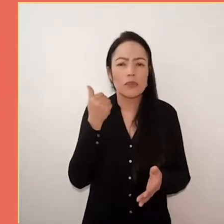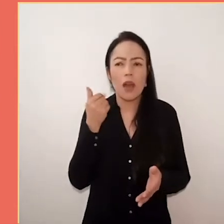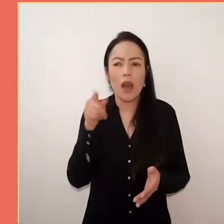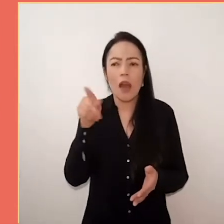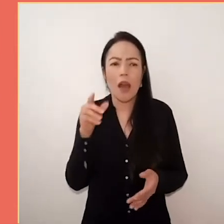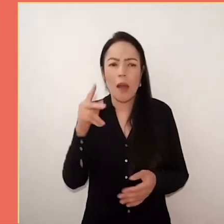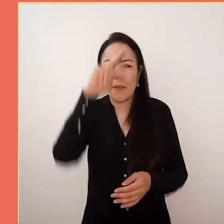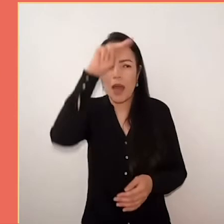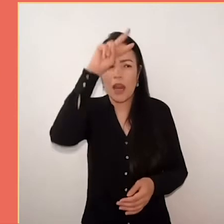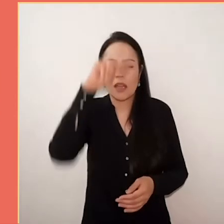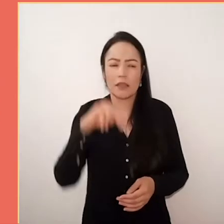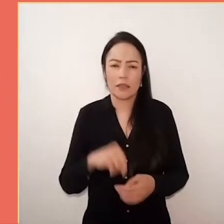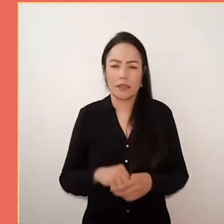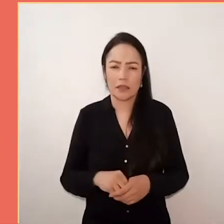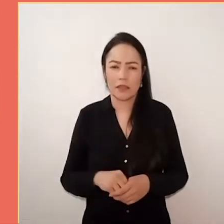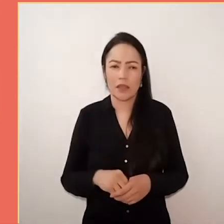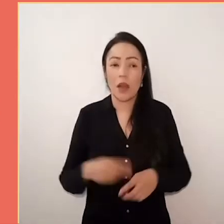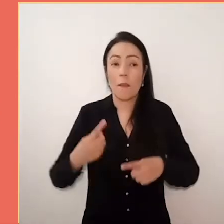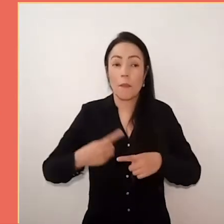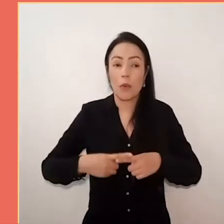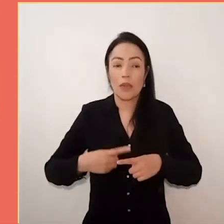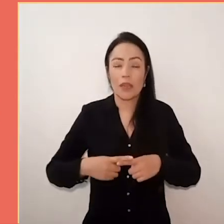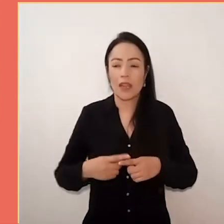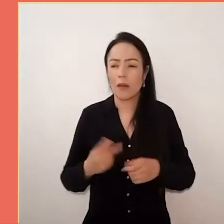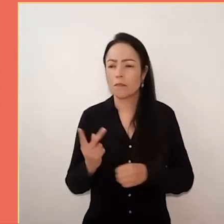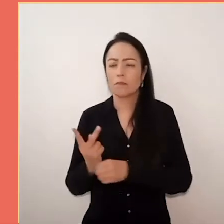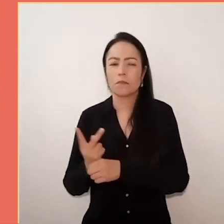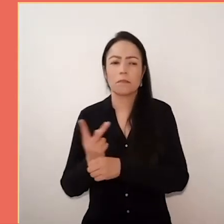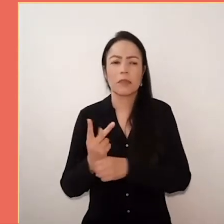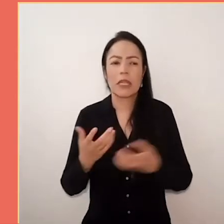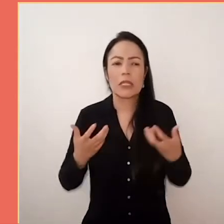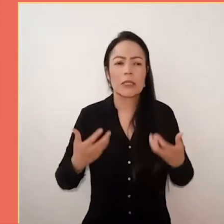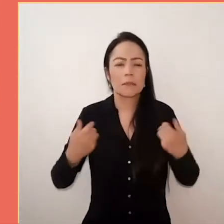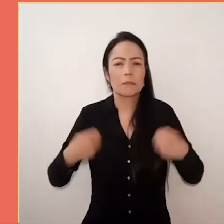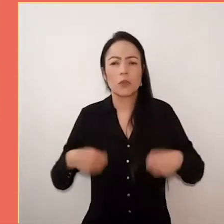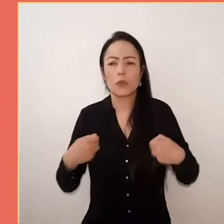Porque é levada pela busca do fulcro do ser.